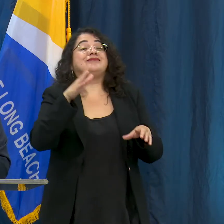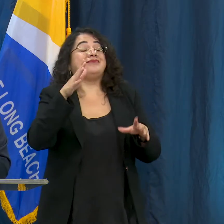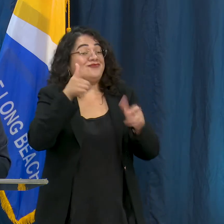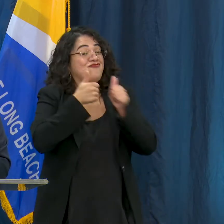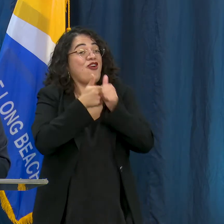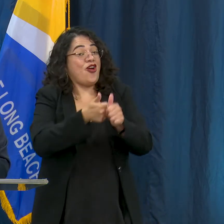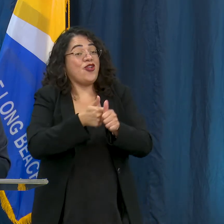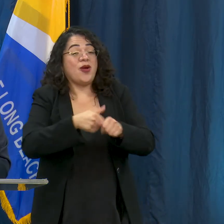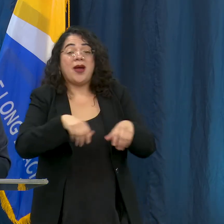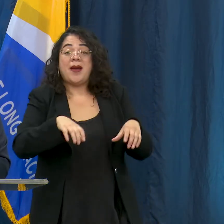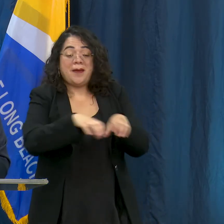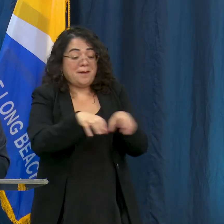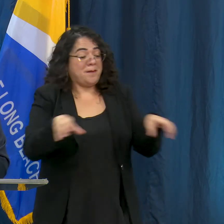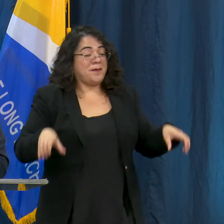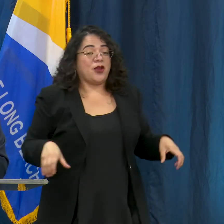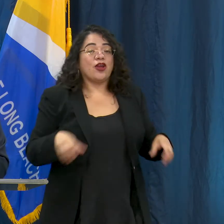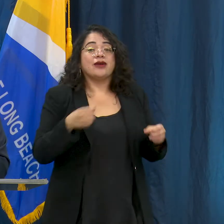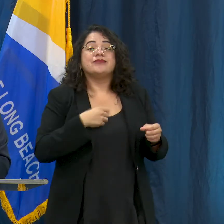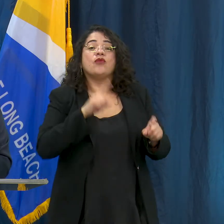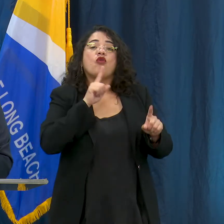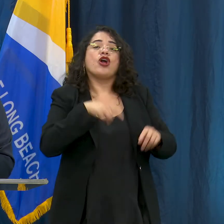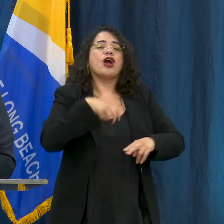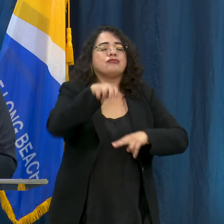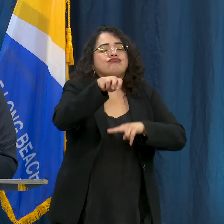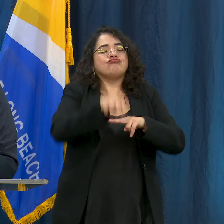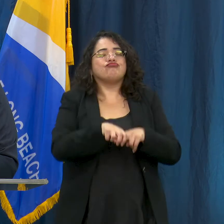tiene que ordinar la n un asiento este lo sallowness